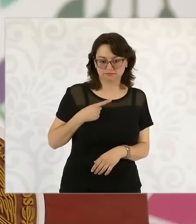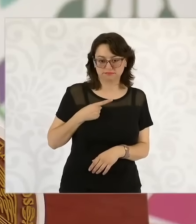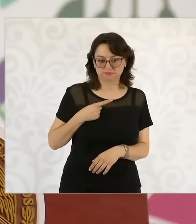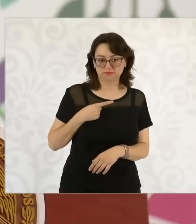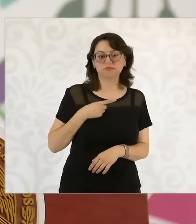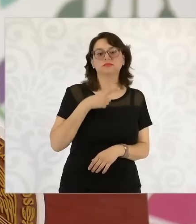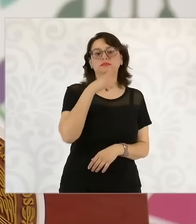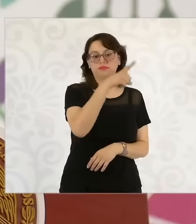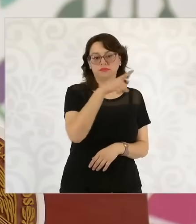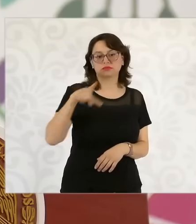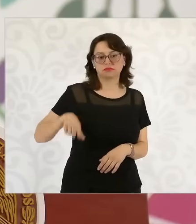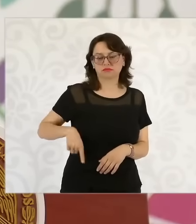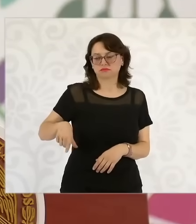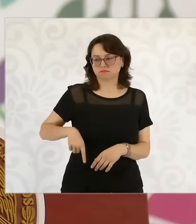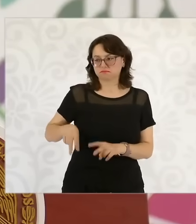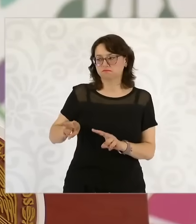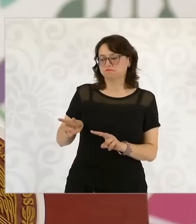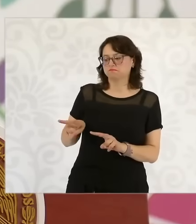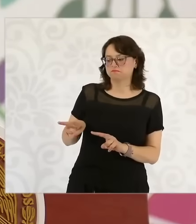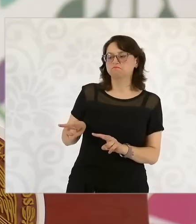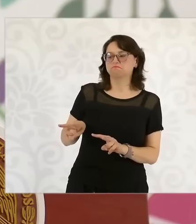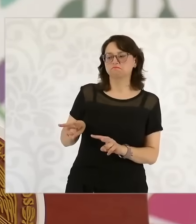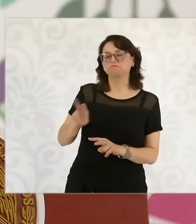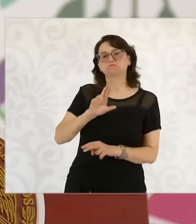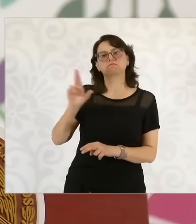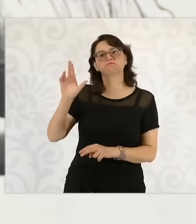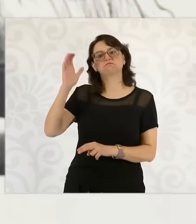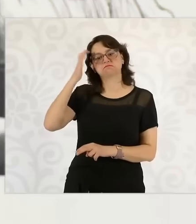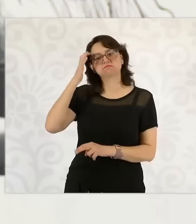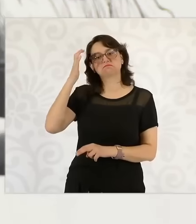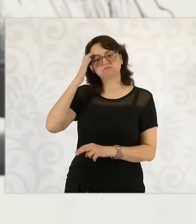trabajo que hace México en varias áreas ¿qué queremos nosotros también